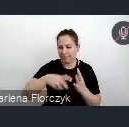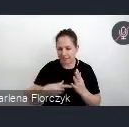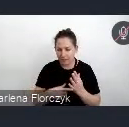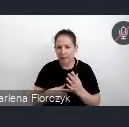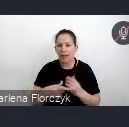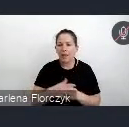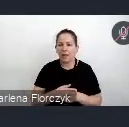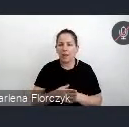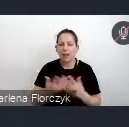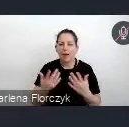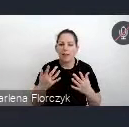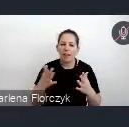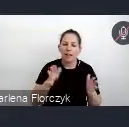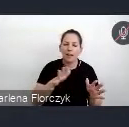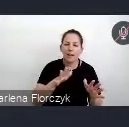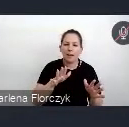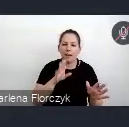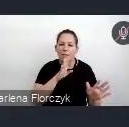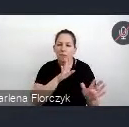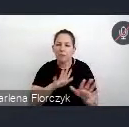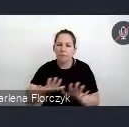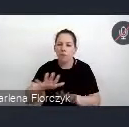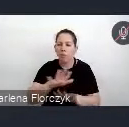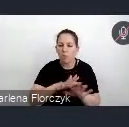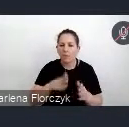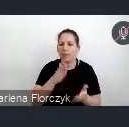bo nie można tylko zająć się obszarem Planeta